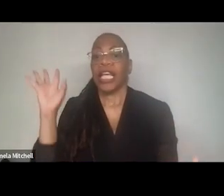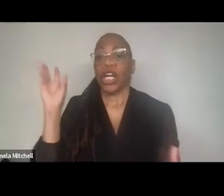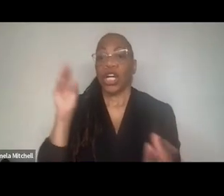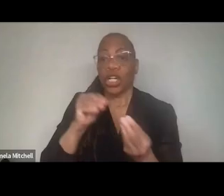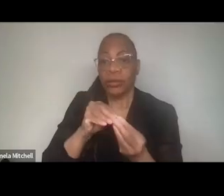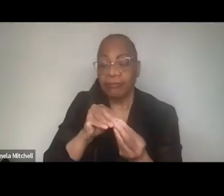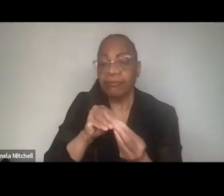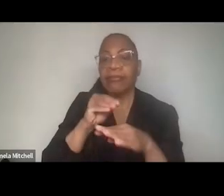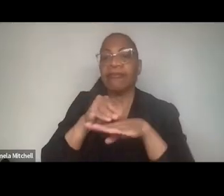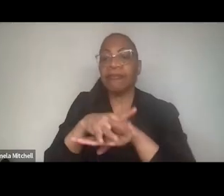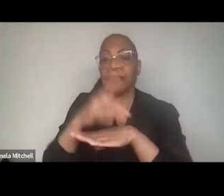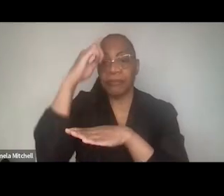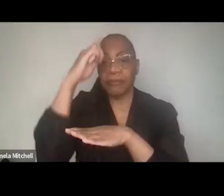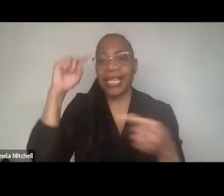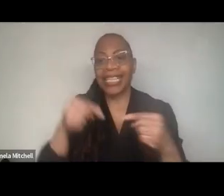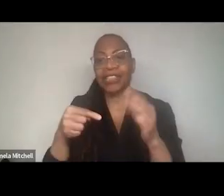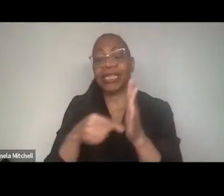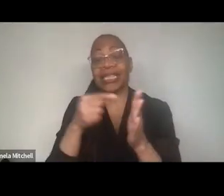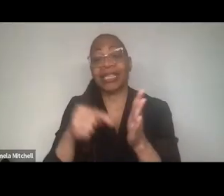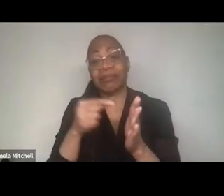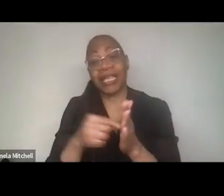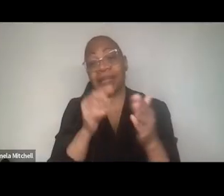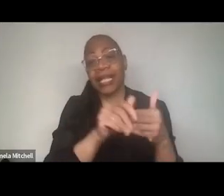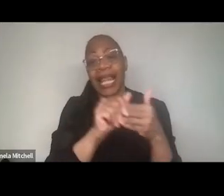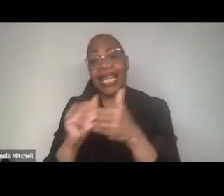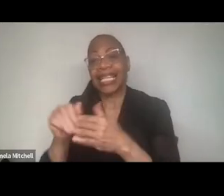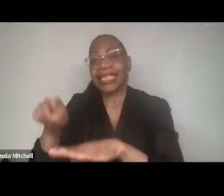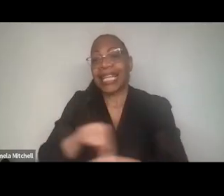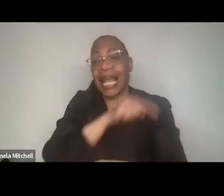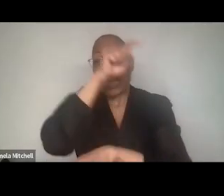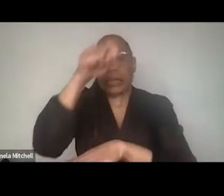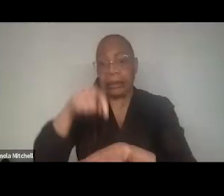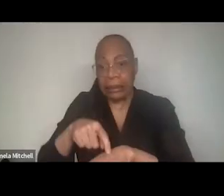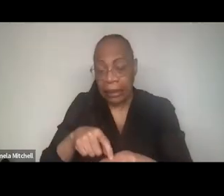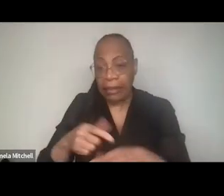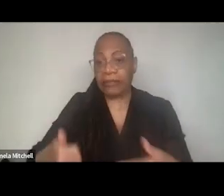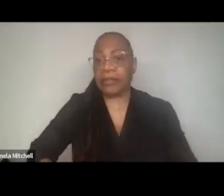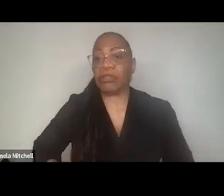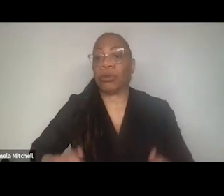es lo que a veces lleva a una discapacidad de por vida. Incluso si son lesiones cerebrales médicamente leves,